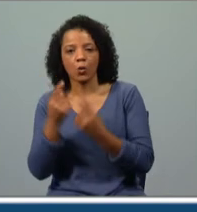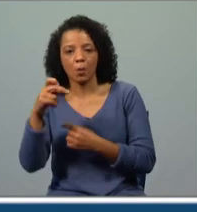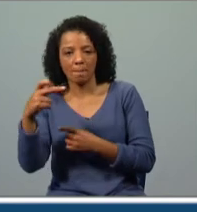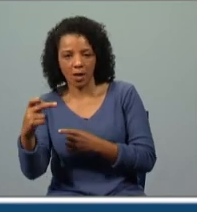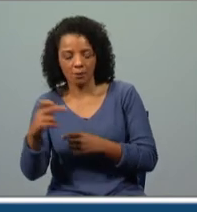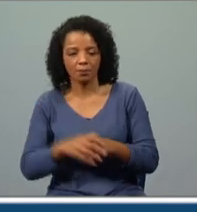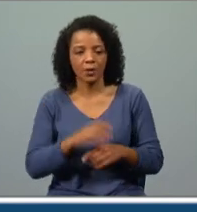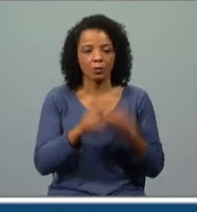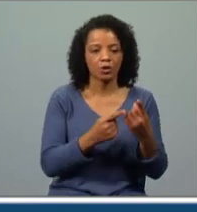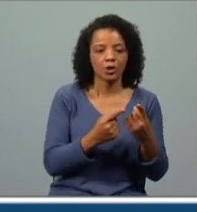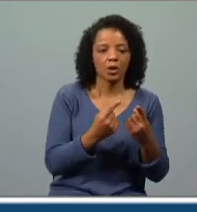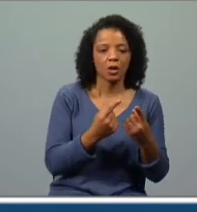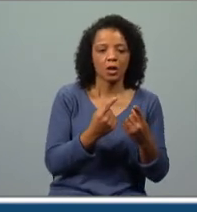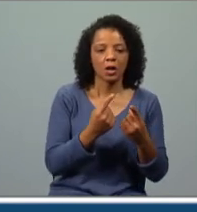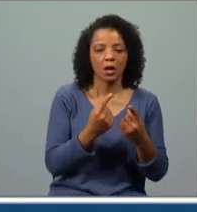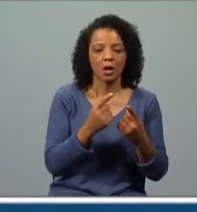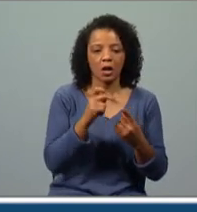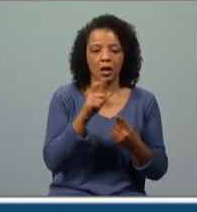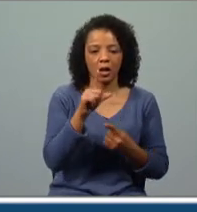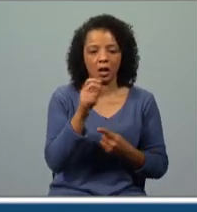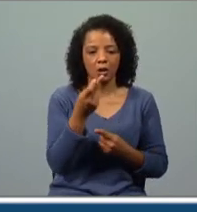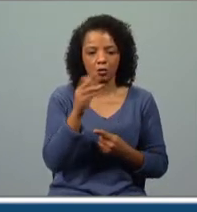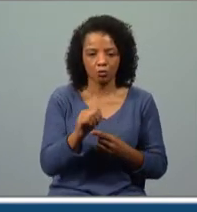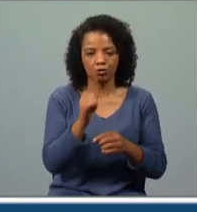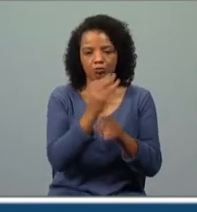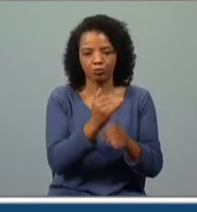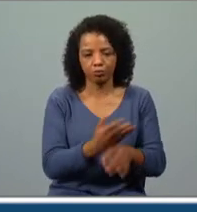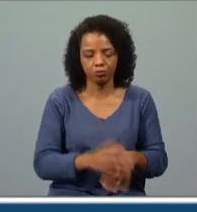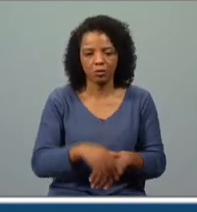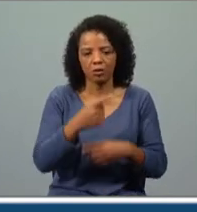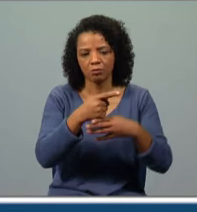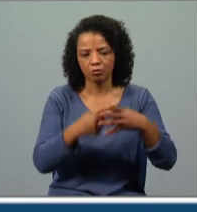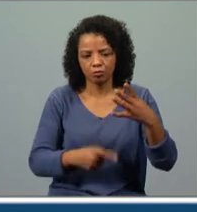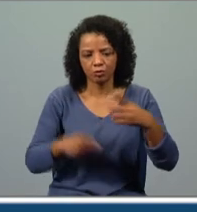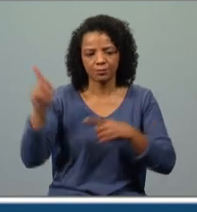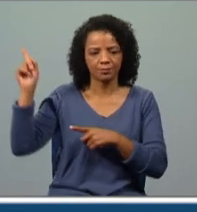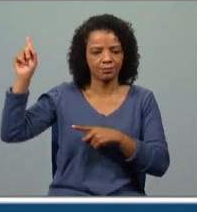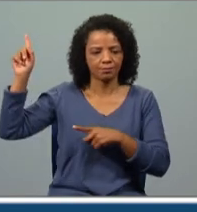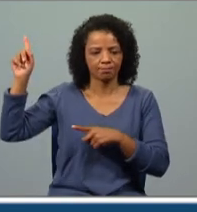depois alguns algumas e temos aqui outros nenhum nenhum nenhum nenhum umas 然後一些，我們在這裡其他 無 無 無 無